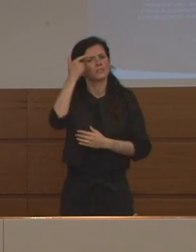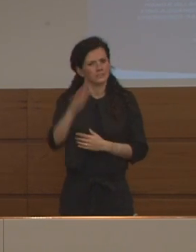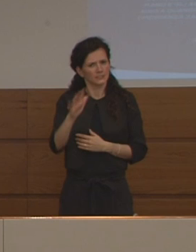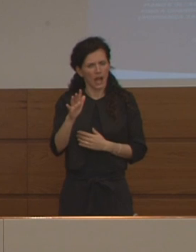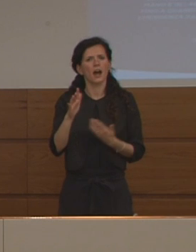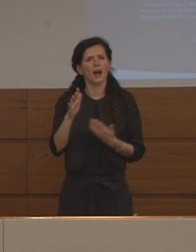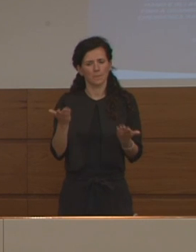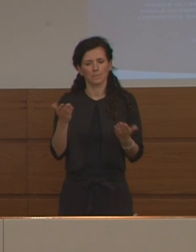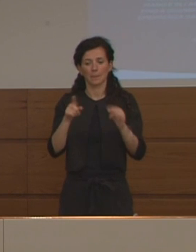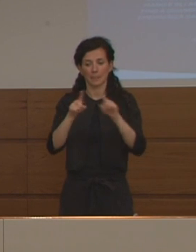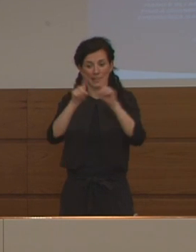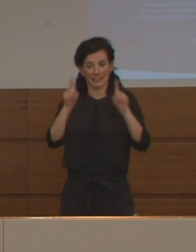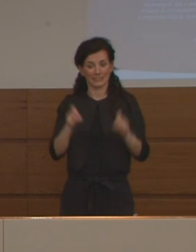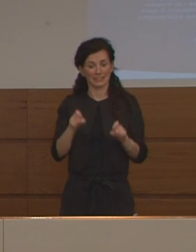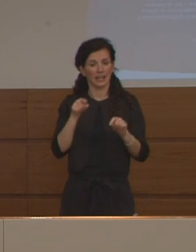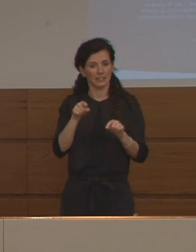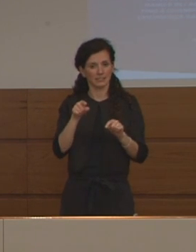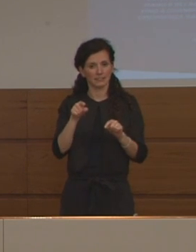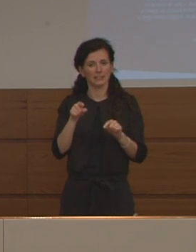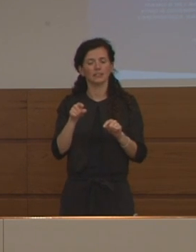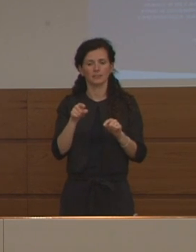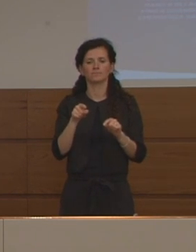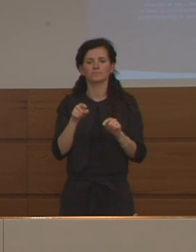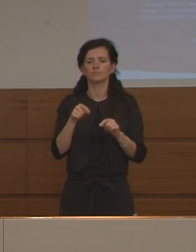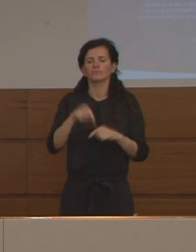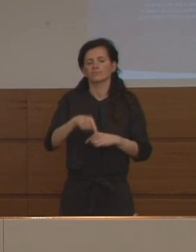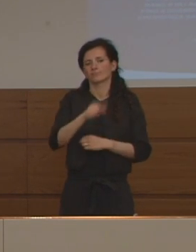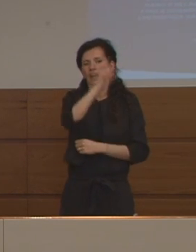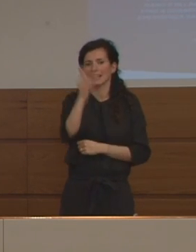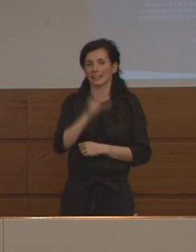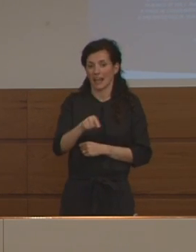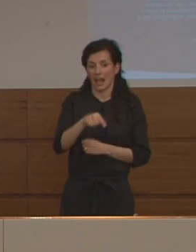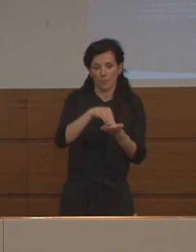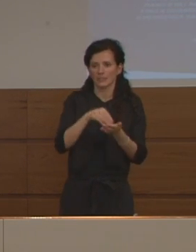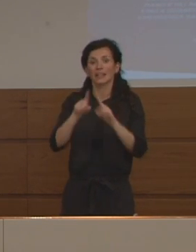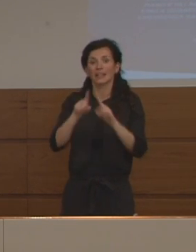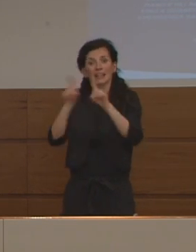maniera positiva il numero di test nel nostro paese sta aumentando di giorno in